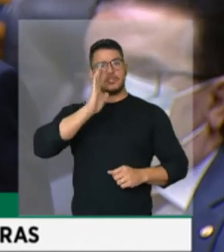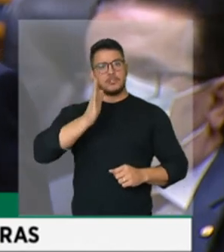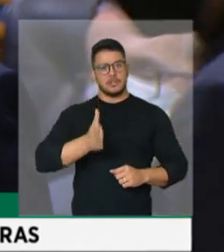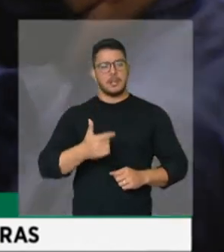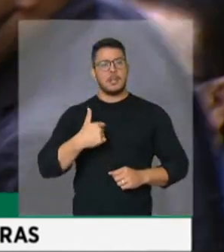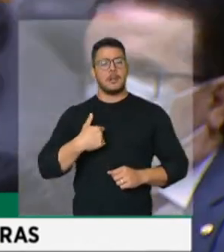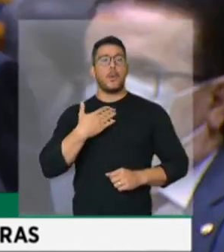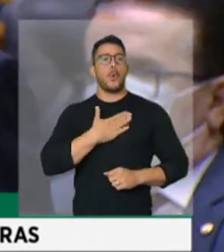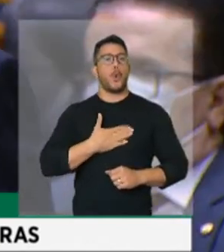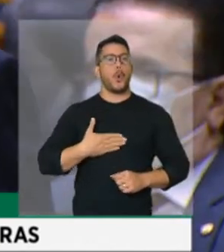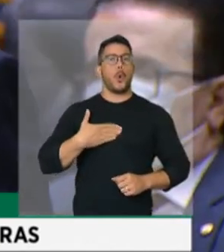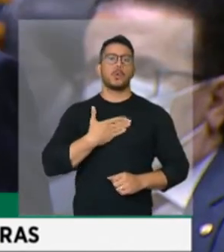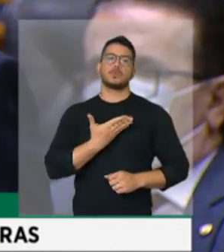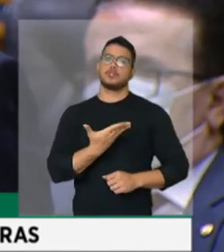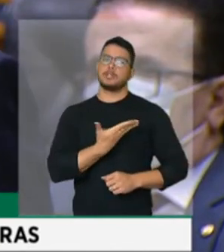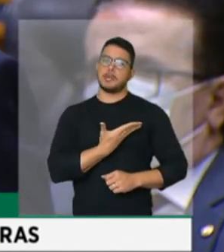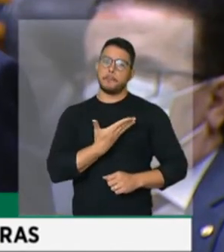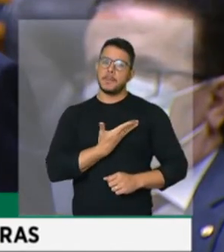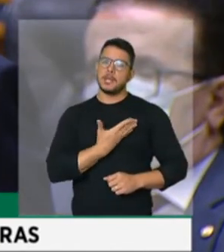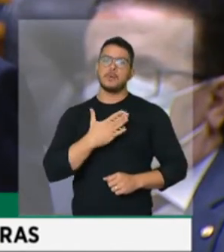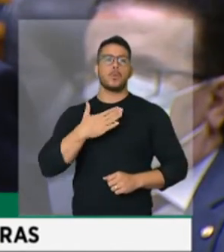ENSINA MUITAS COISAS. FAZER AMIZADE COM AS PESSOAS, PODER OLHAR NOS OLHOS, FALA A